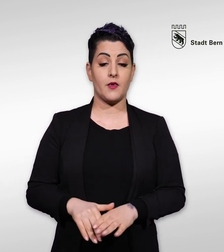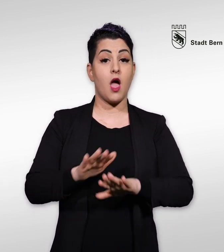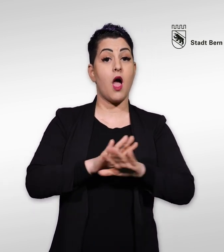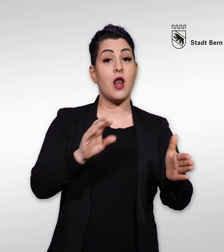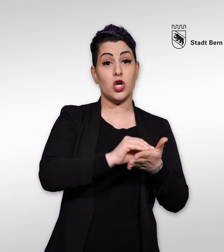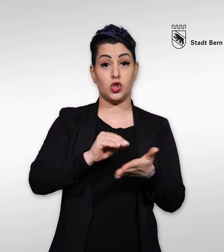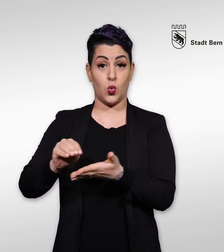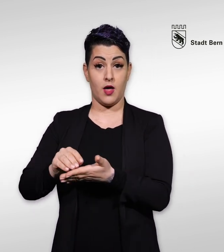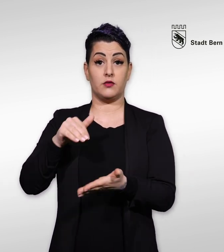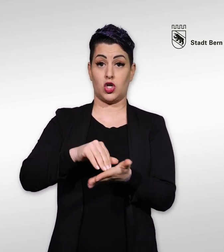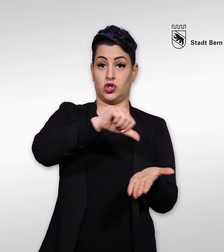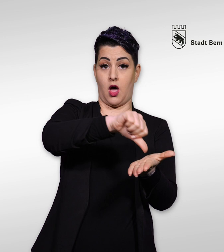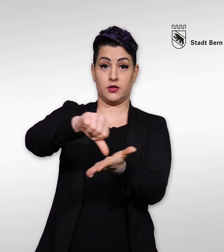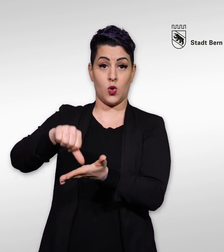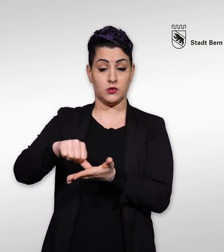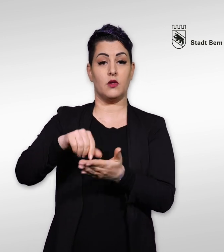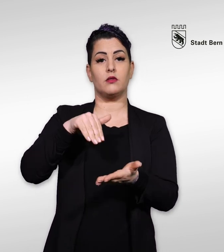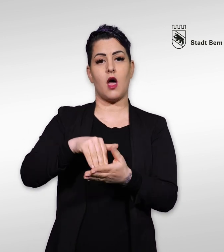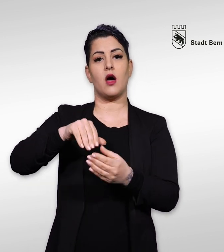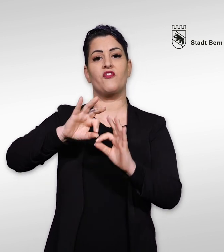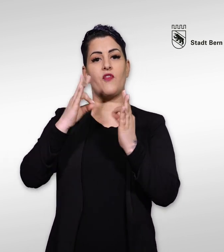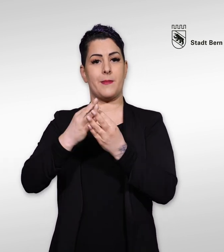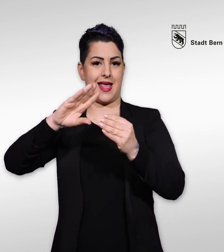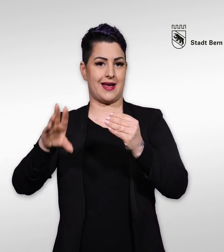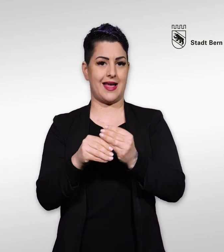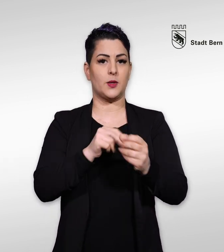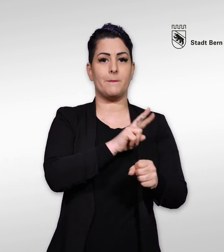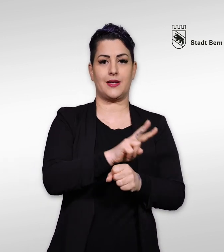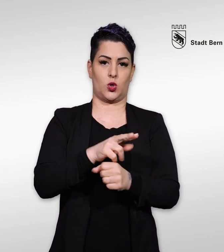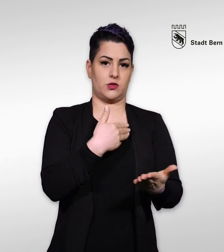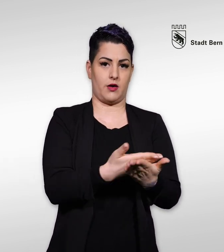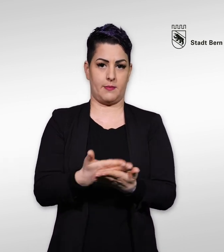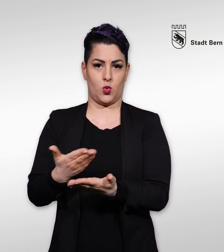An allen Standorten gibt es familienergänzende Betreuungsangebote.